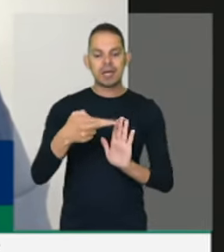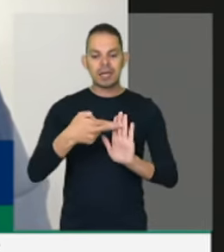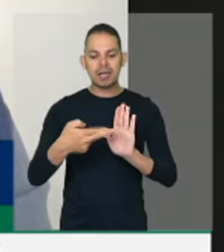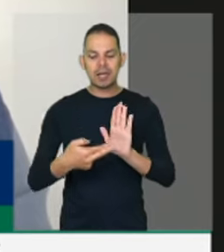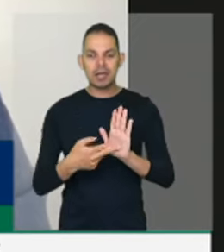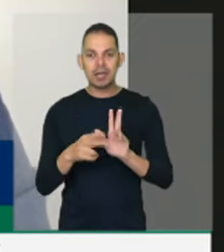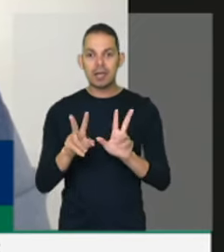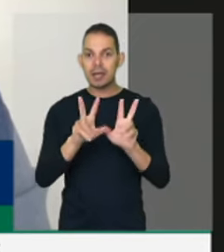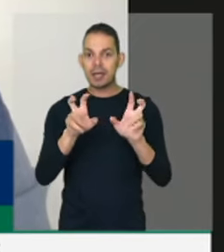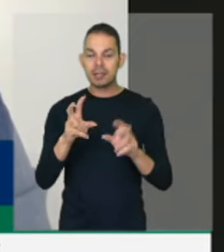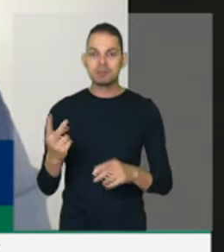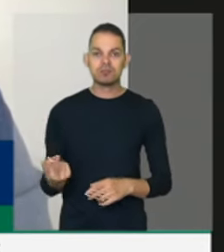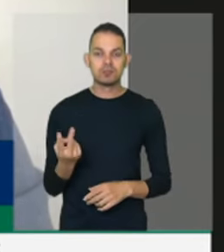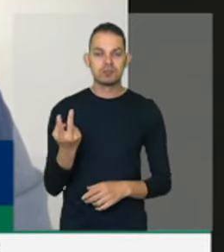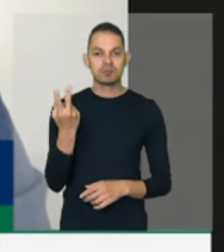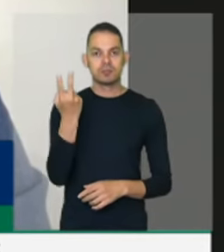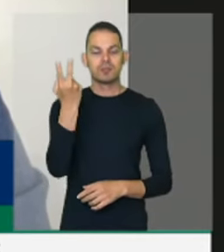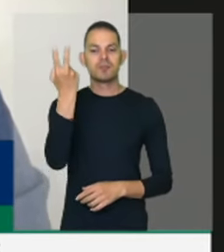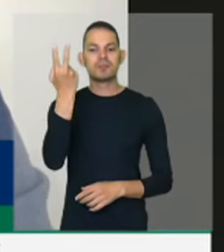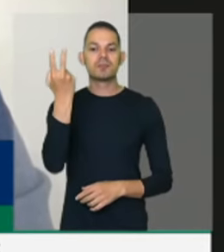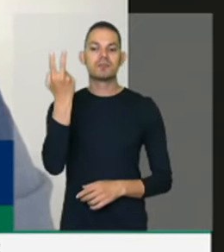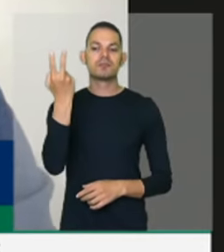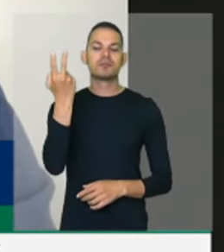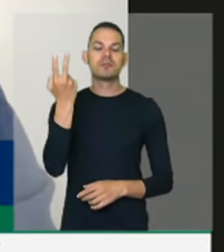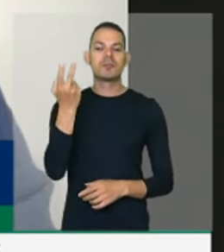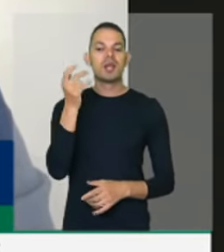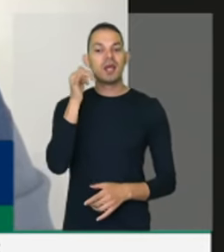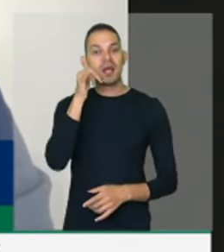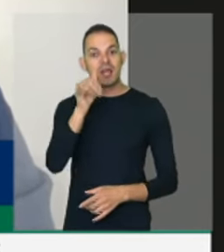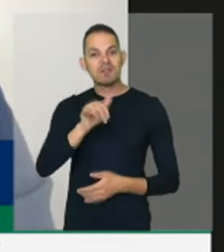NENHUM TIPO DE EXPLORAÇÃO A PARTIR DE APROVAÇÃO DESSE PROJETO. ENTÃO, ACHO QUE.... A PADRONIZAÇÃO PODE AJUDAR